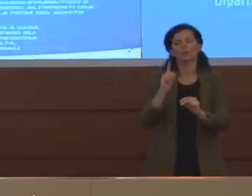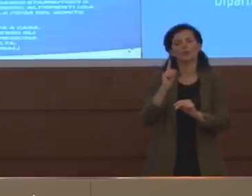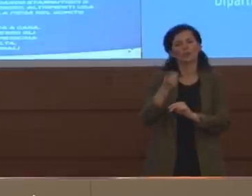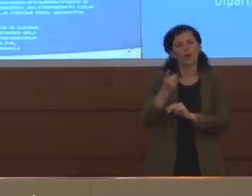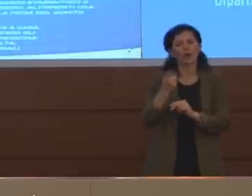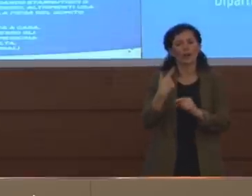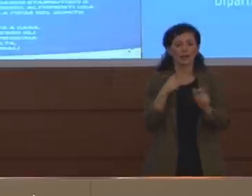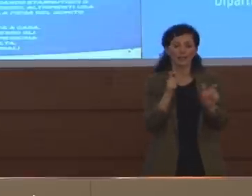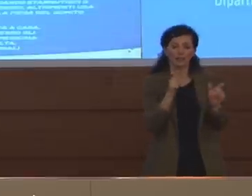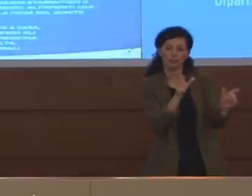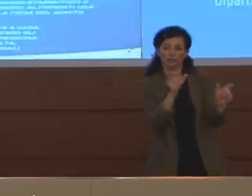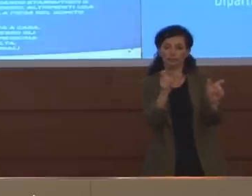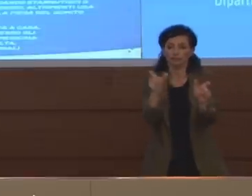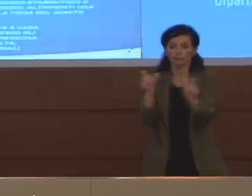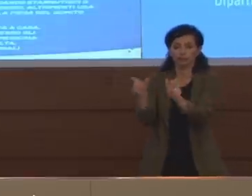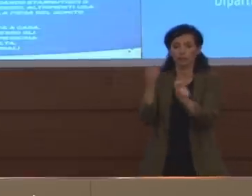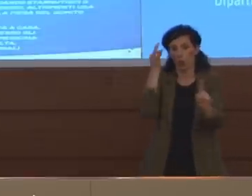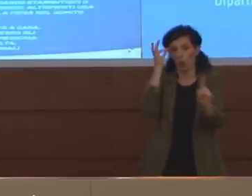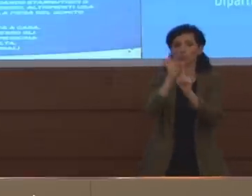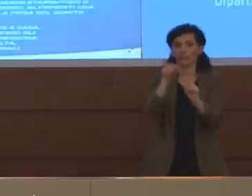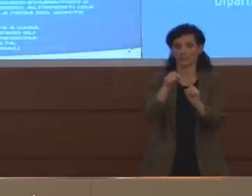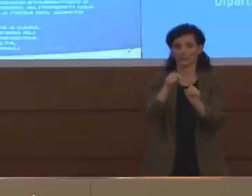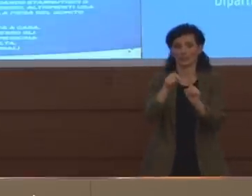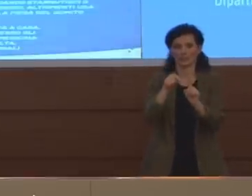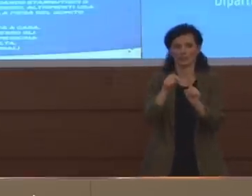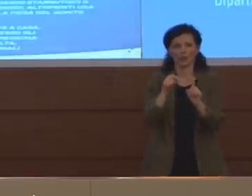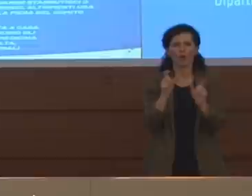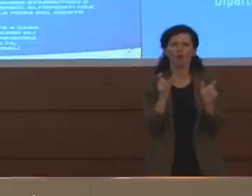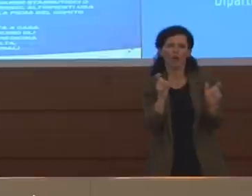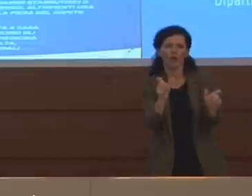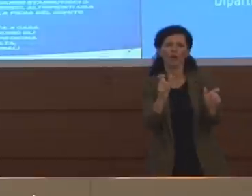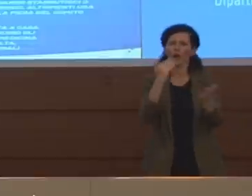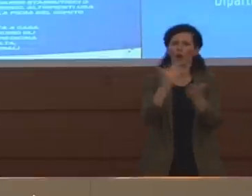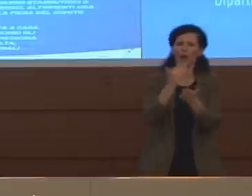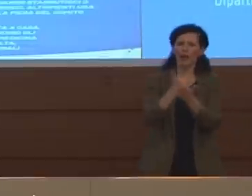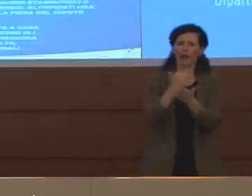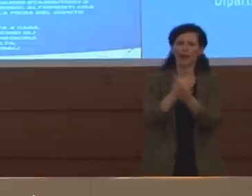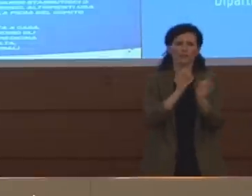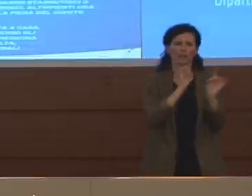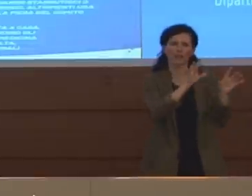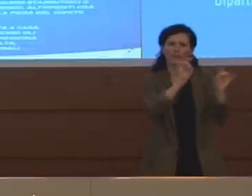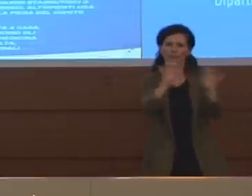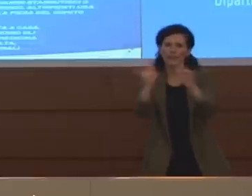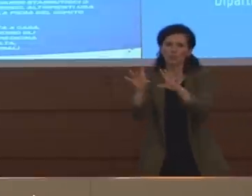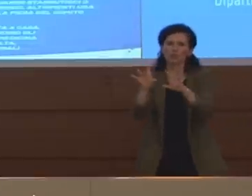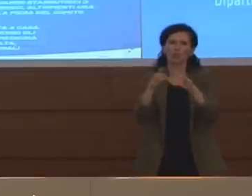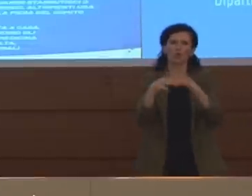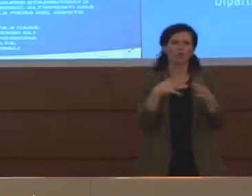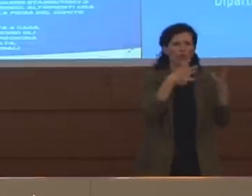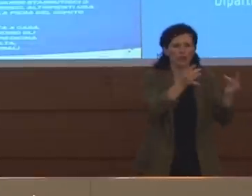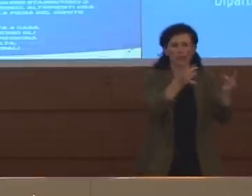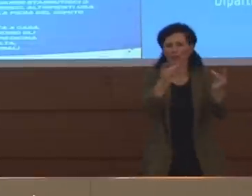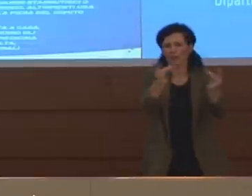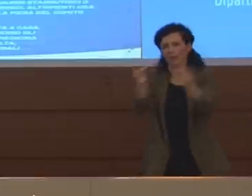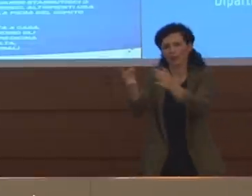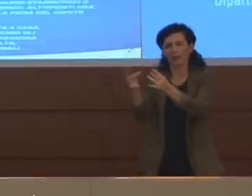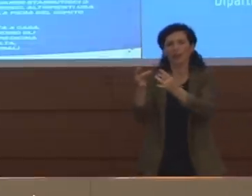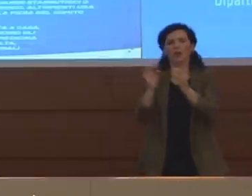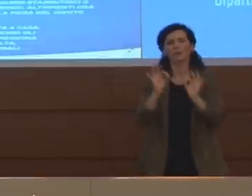il rischio di diffusione dell'infezione da sars cov-2 nelle Regioni dell'Italia